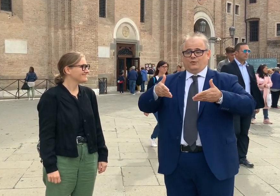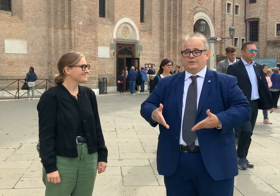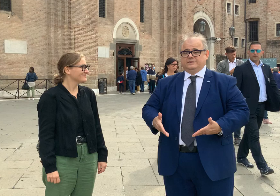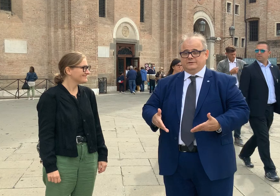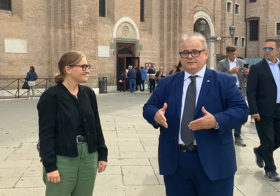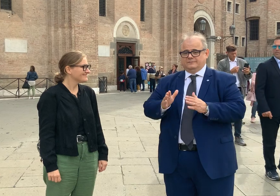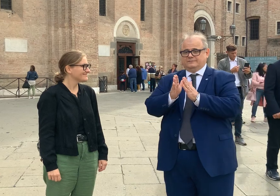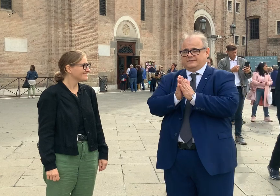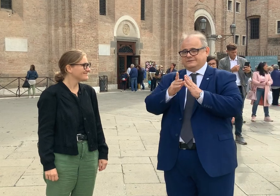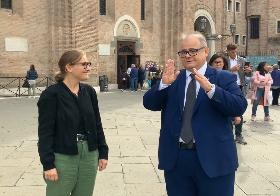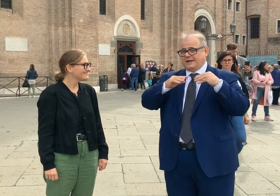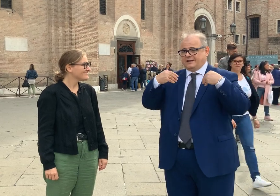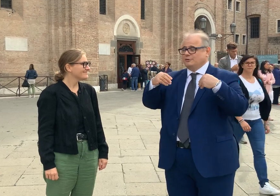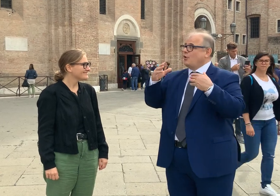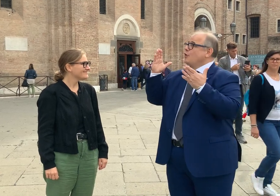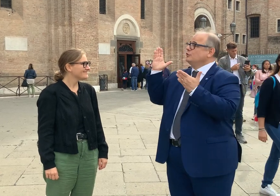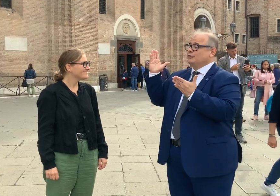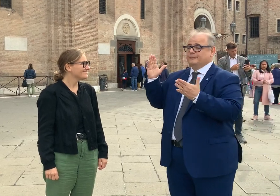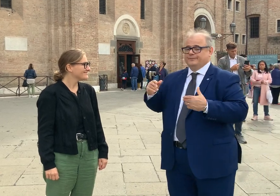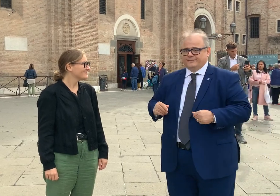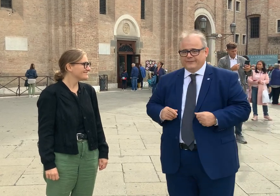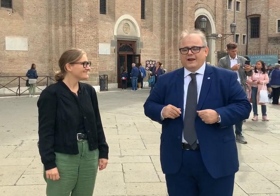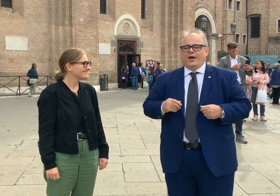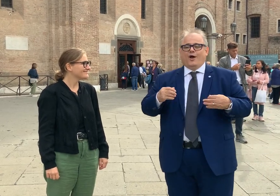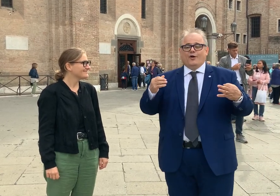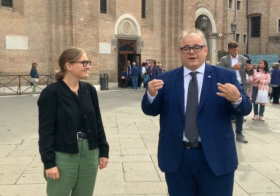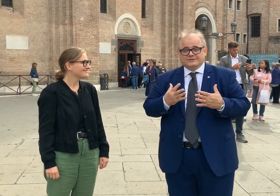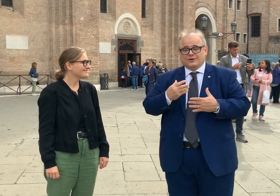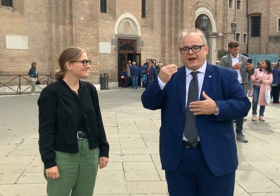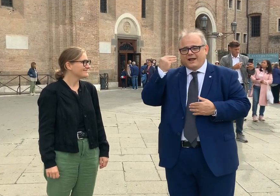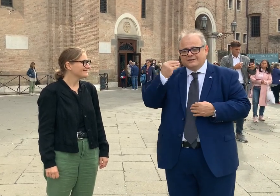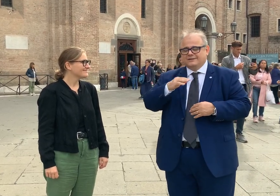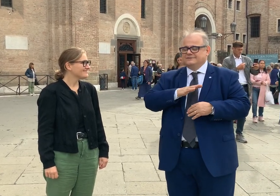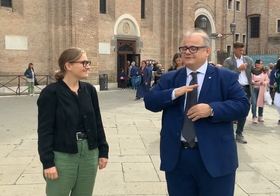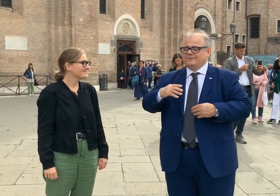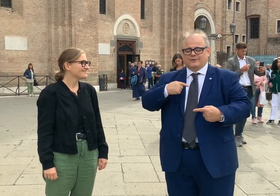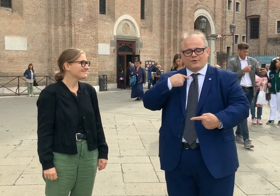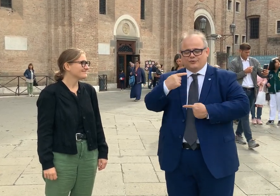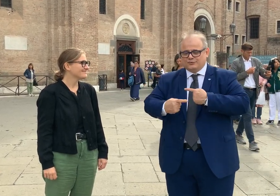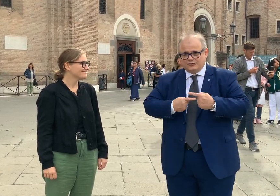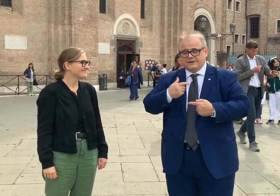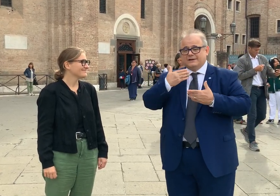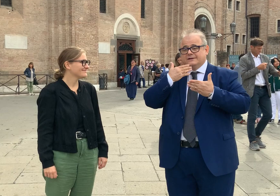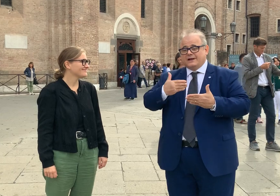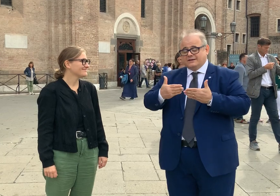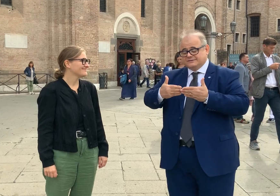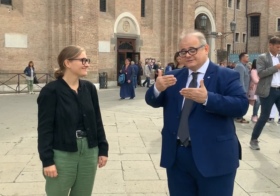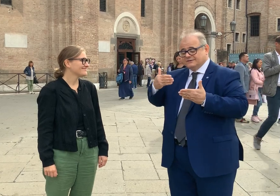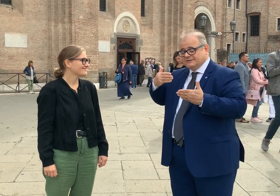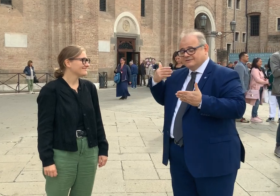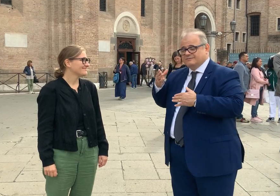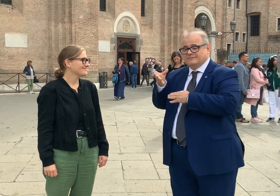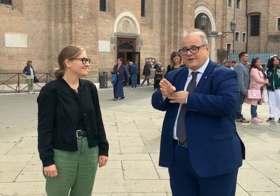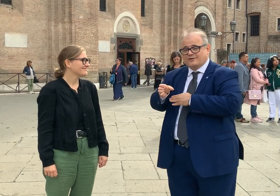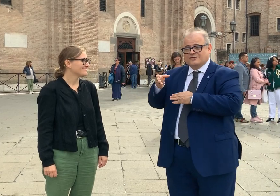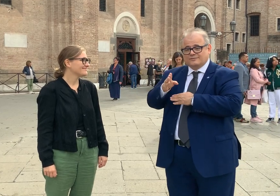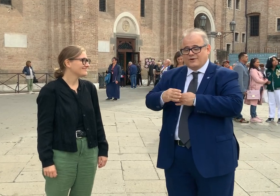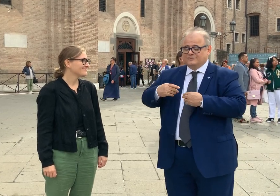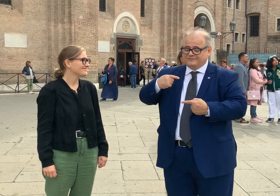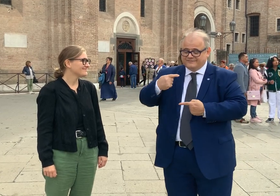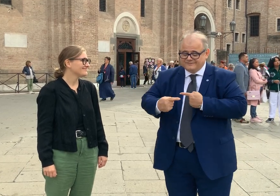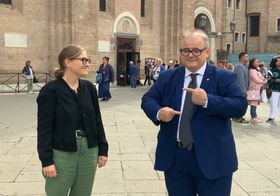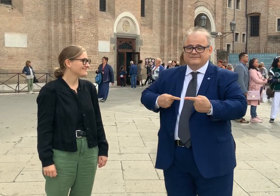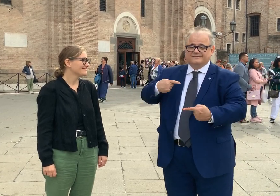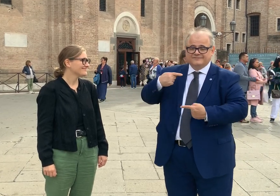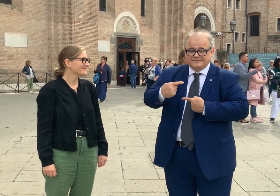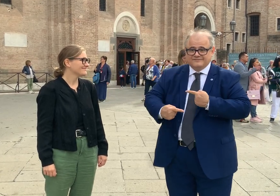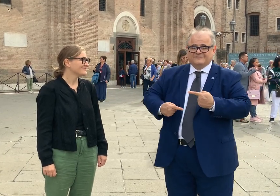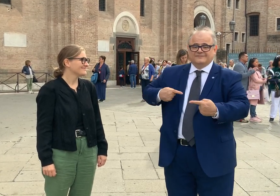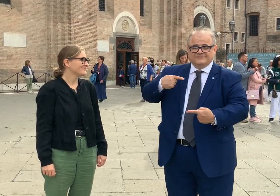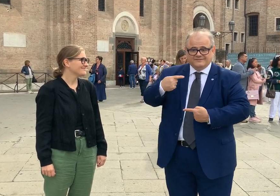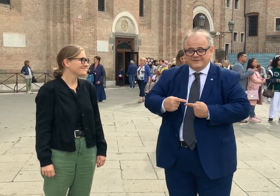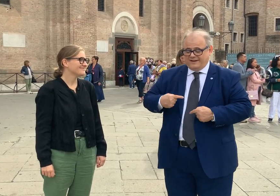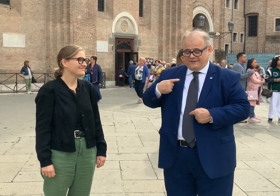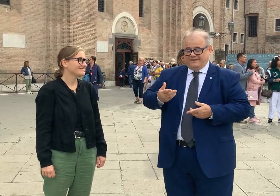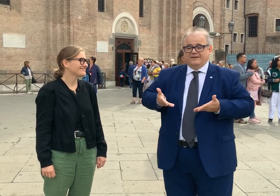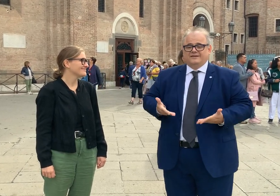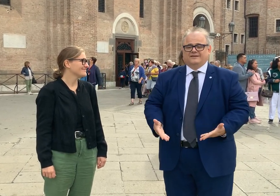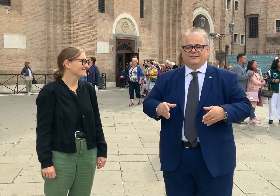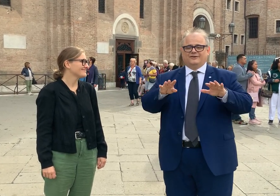per le celebrazioni di Sant'Antonio. Da allora l'ENS non si è mai fermato, grazie a chi ci ha preceduto,